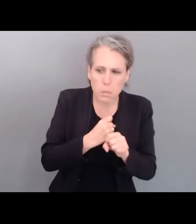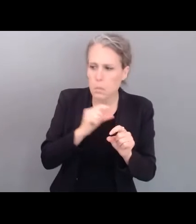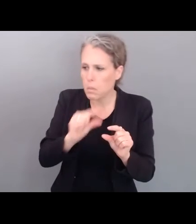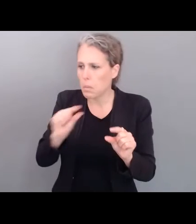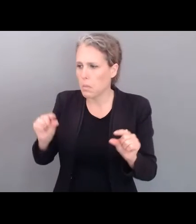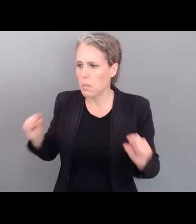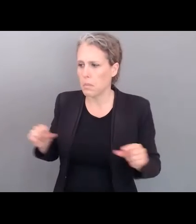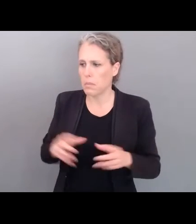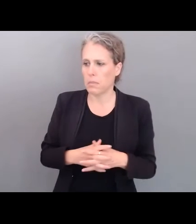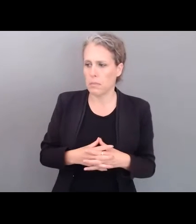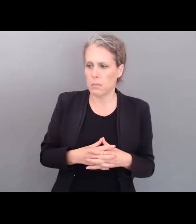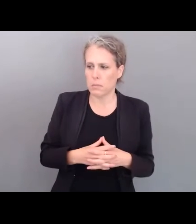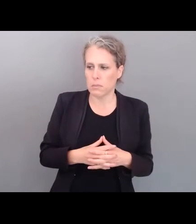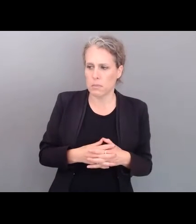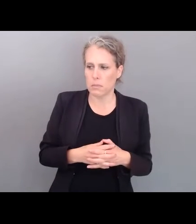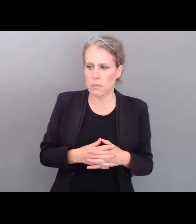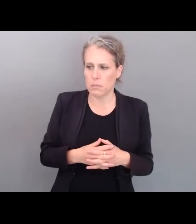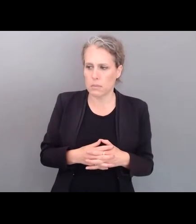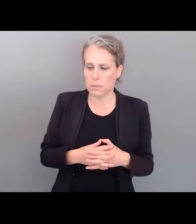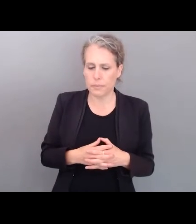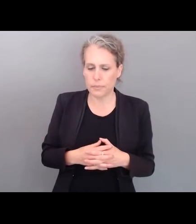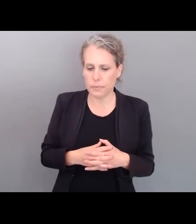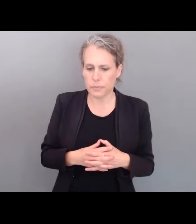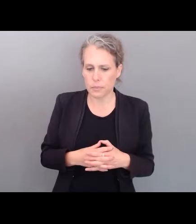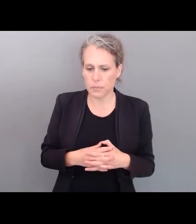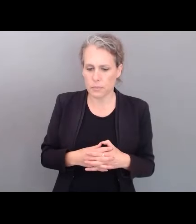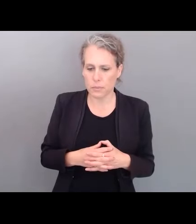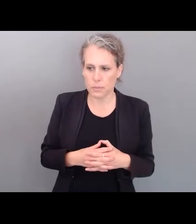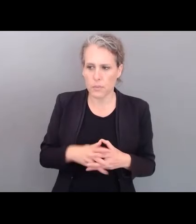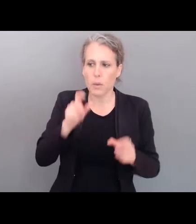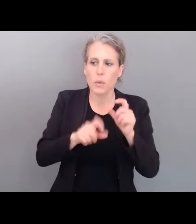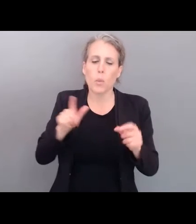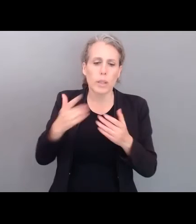Las discapacidades no se han encontrado en los estudios de impacto del gobierno sobre COVID-19, pero algunas iniciativas han realizado algunos